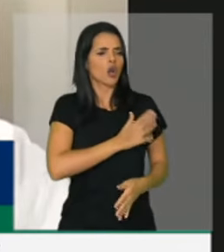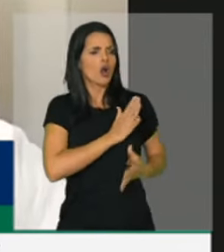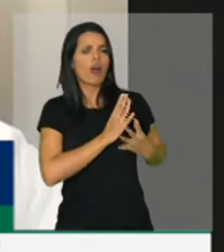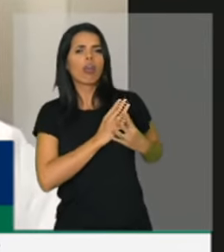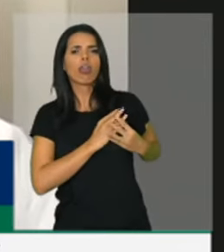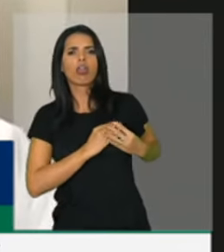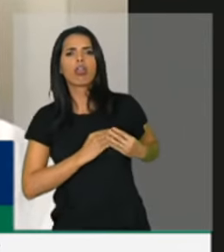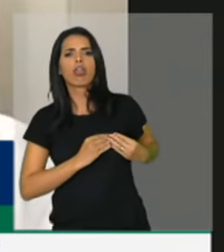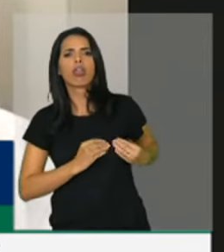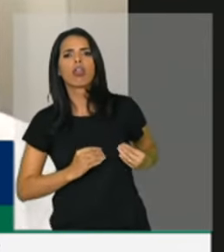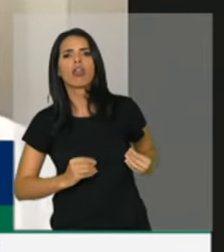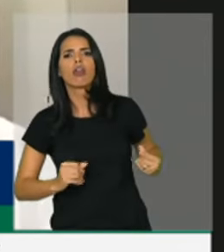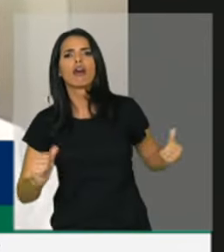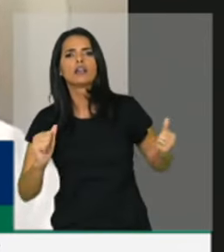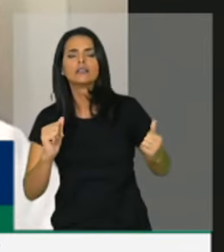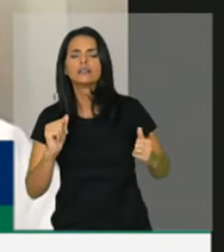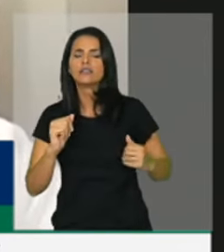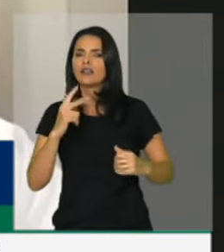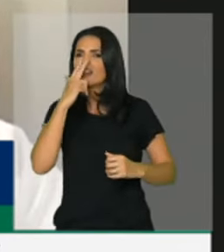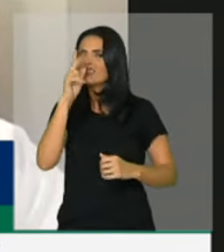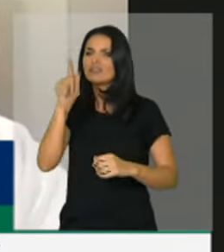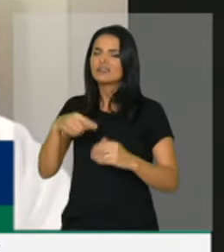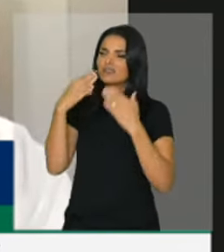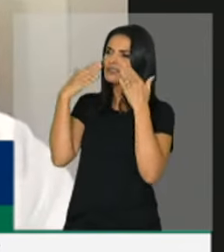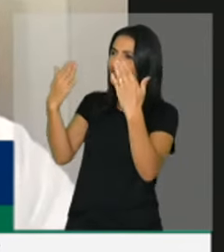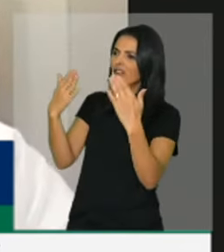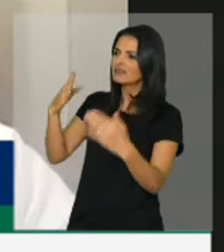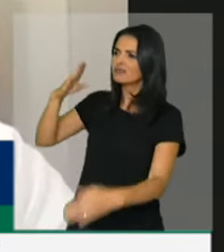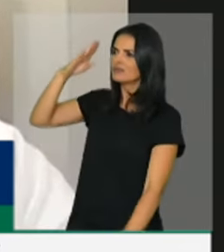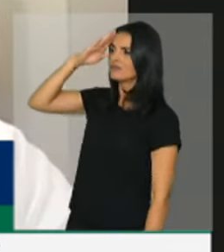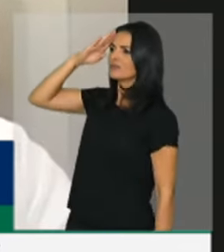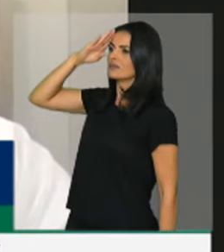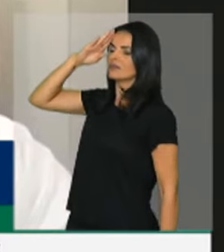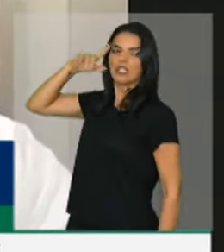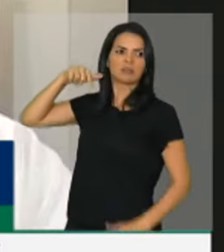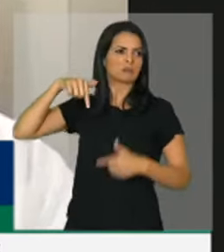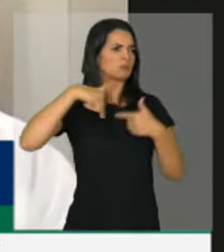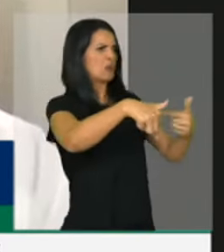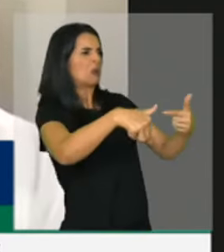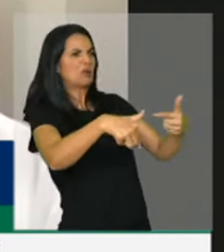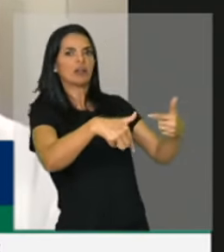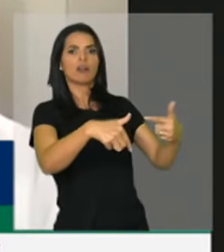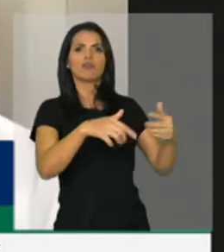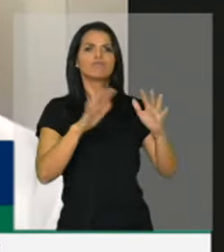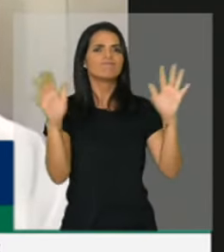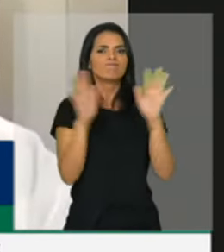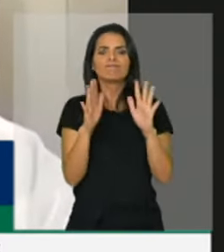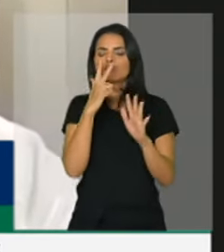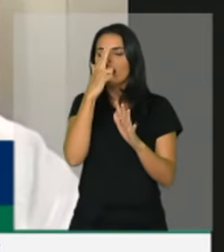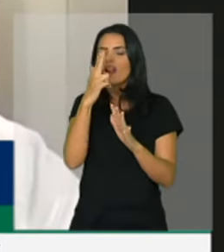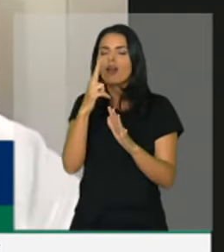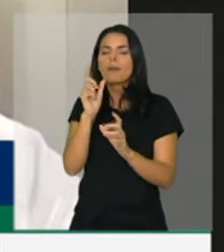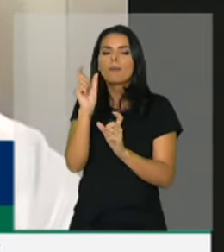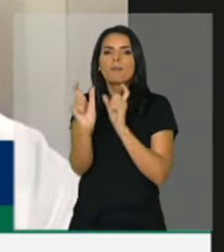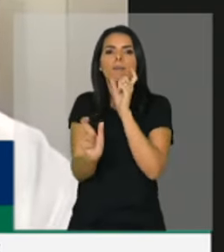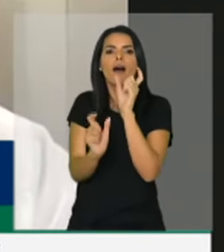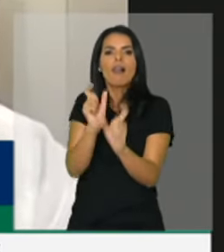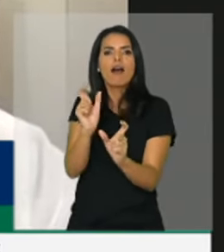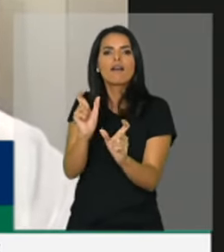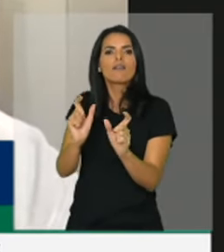FARDADA OU NÃO, ECOAM FULL ESTS AS PALAVRAS DO PRECURSOR DO REALISMO FANTÁSTICO, DO ESCRITOR MEXICANO JUAN RIO